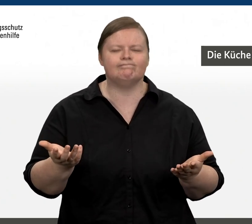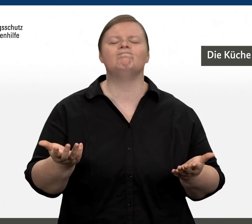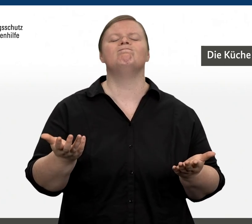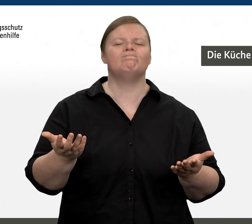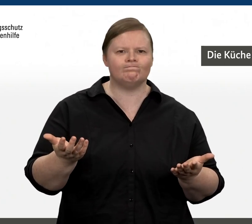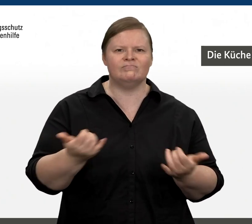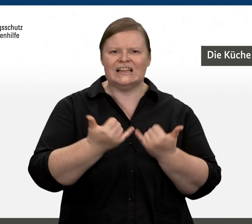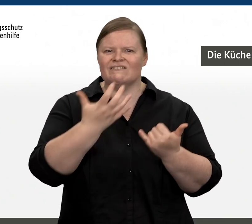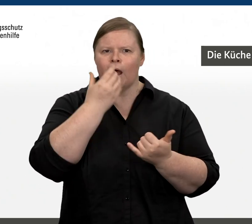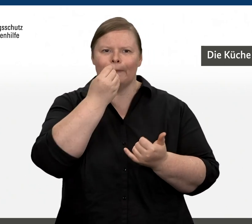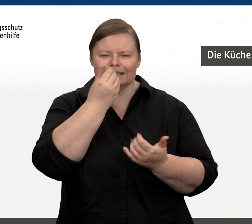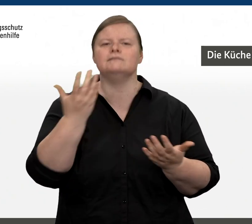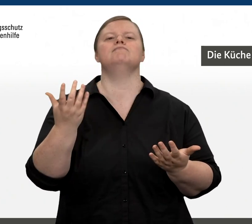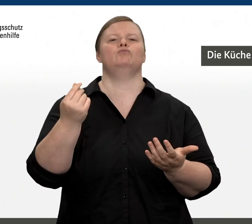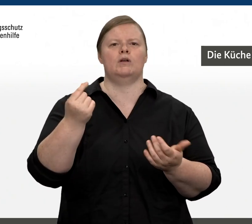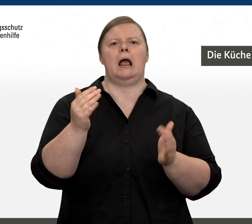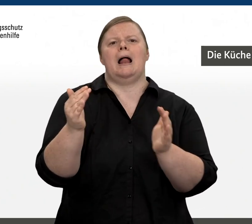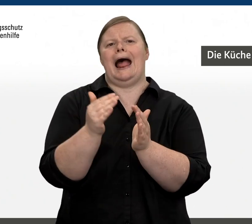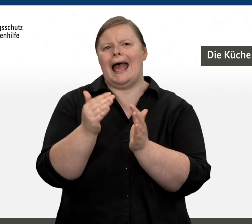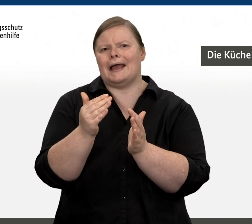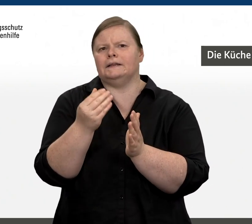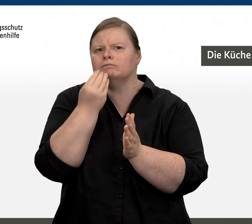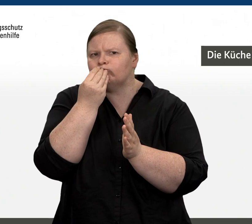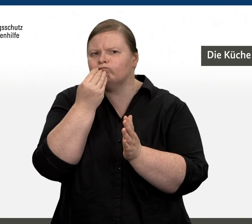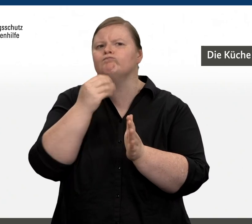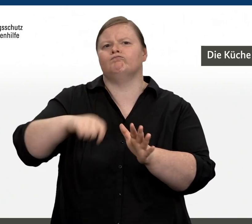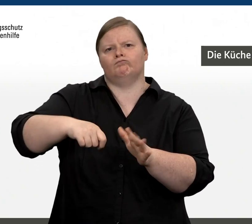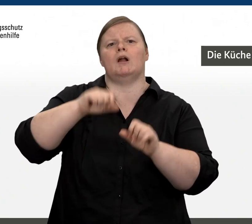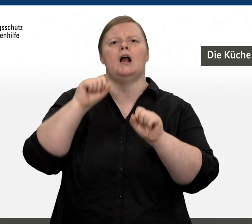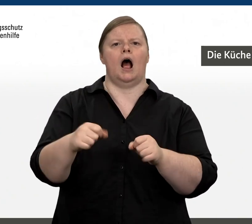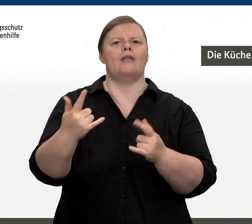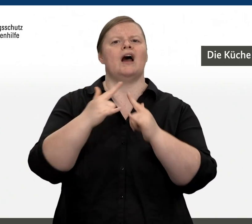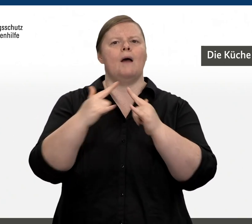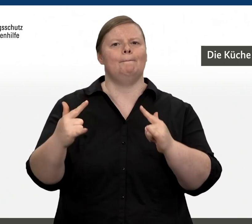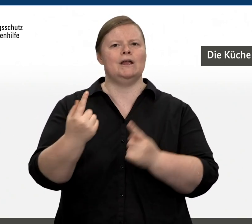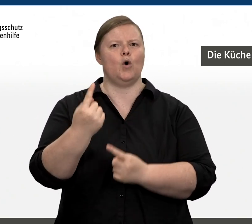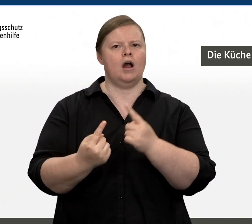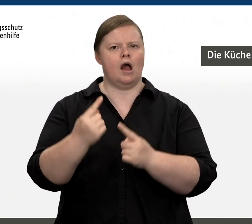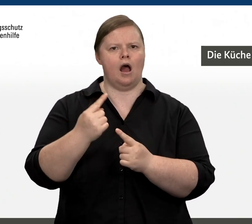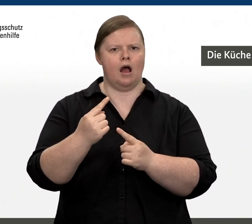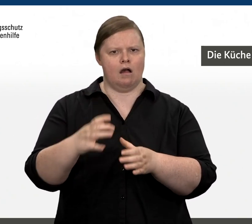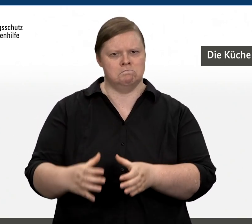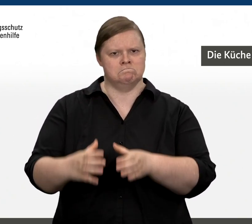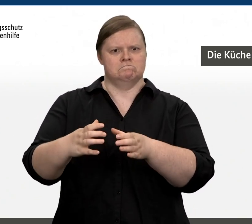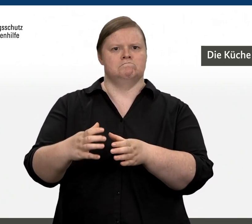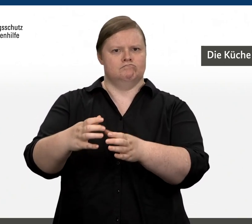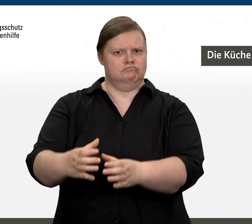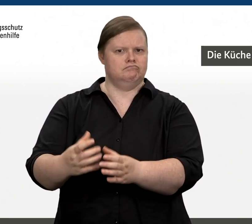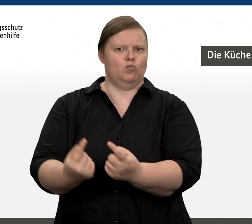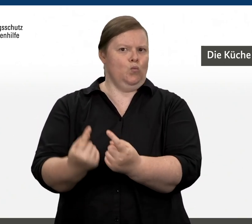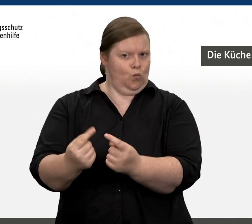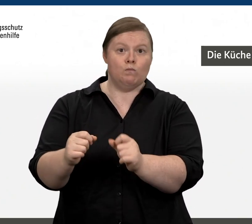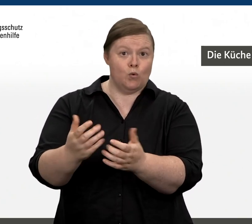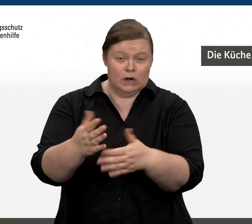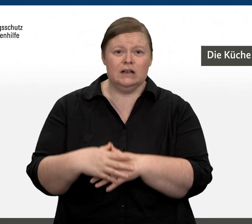Kleinere Mahlzeiten können Sie auf einem Campingkocher zubereiten.